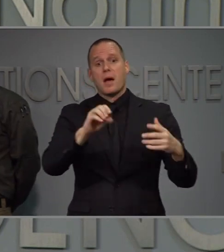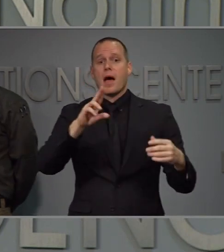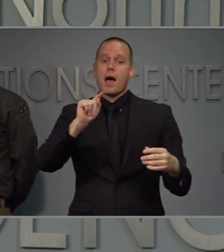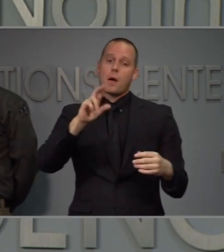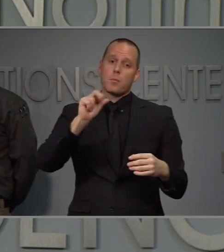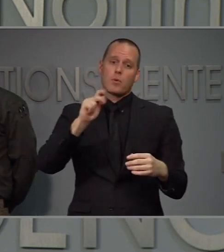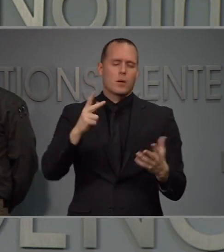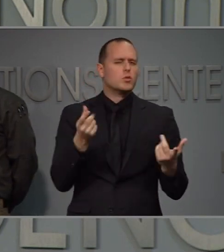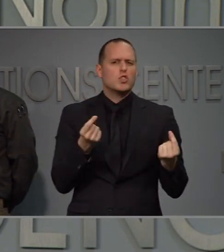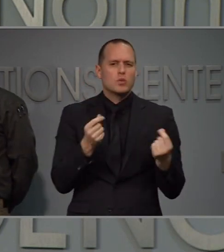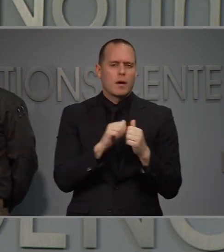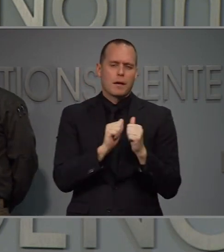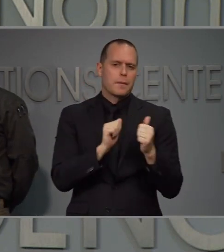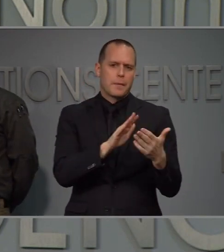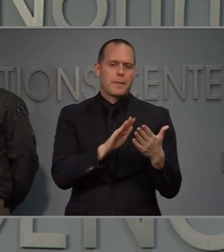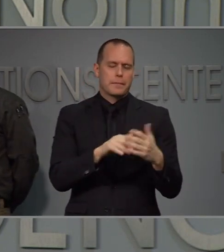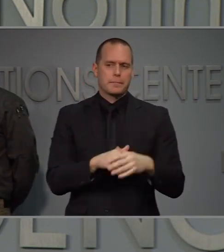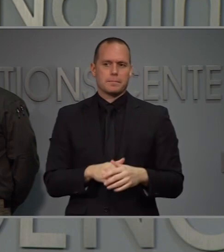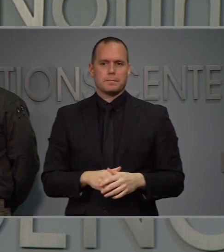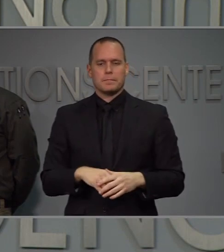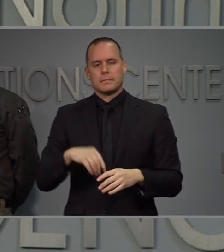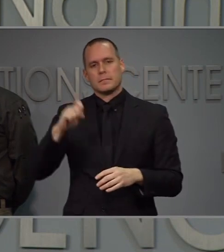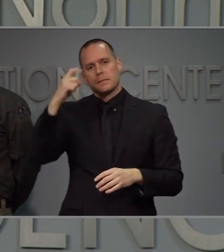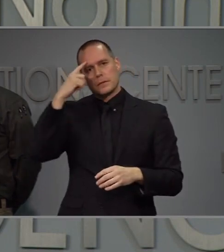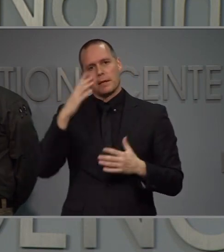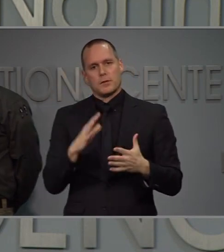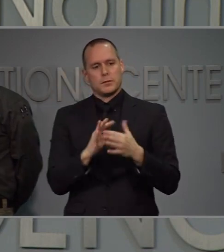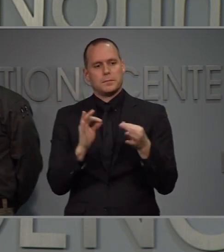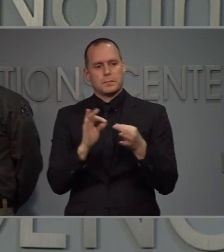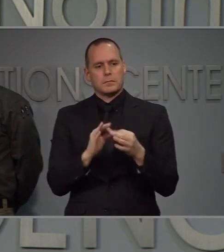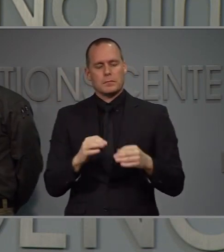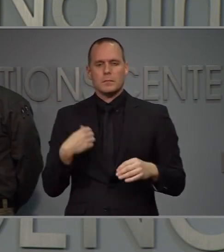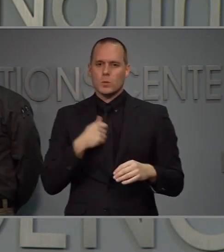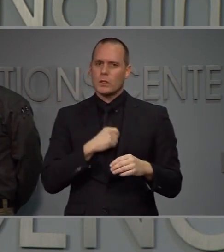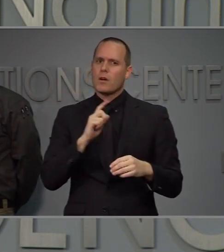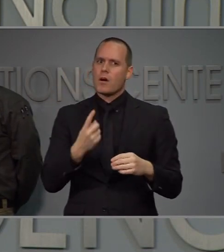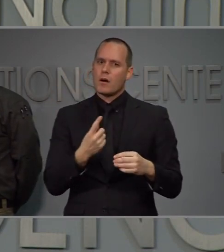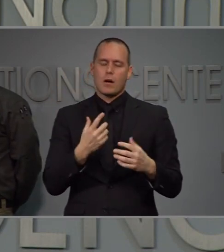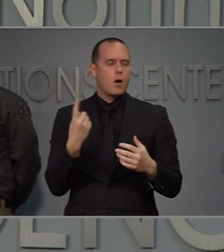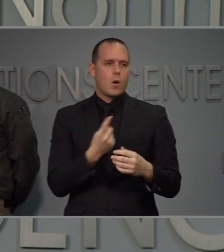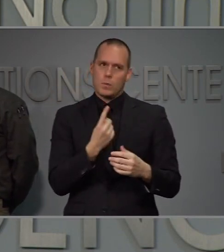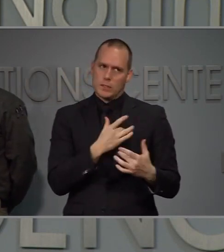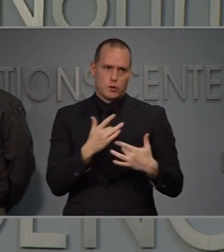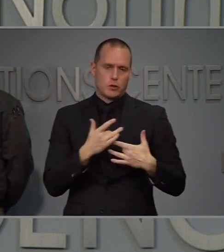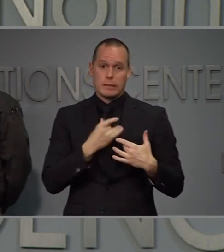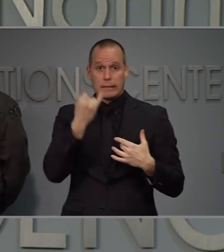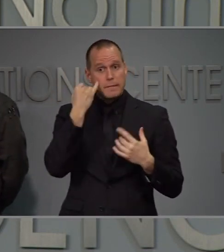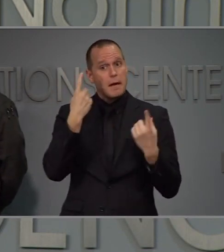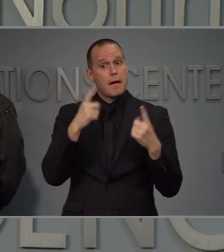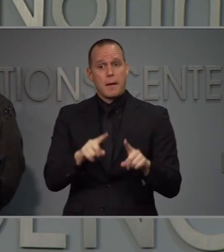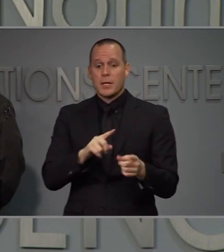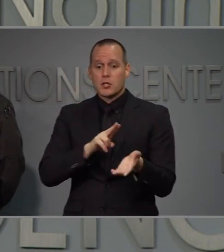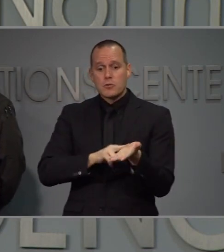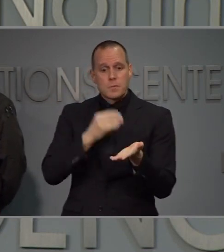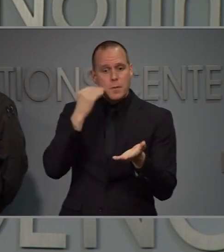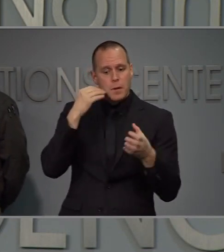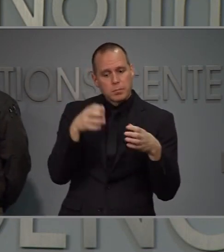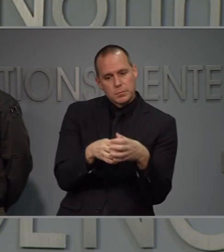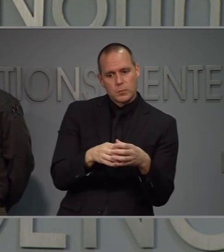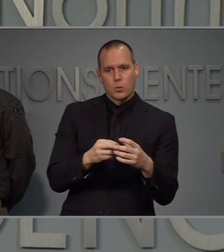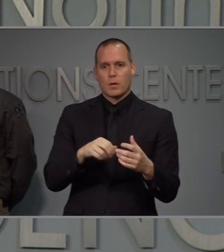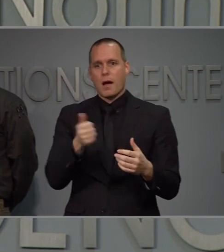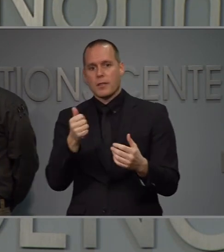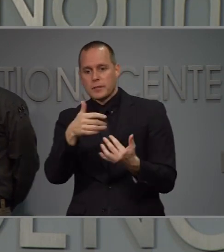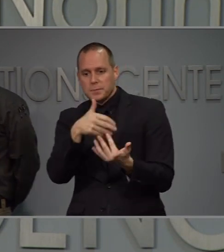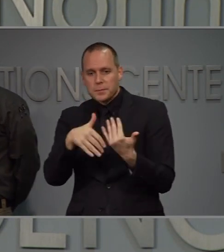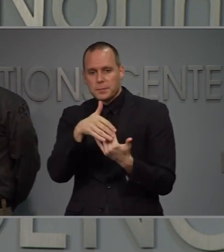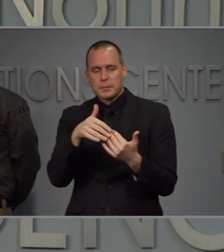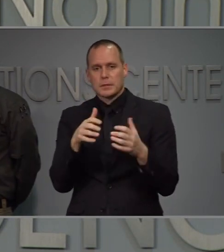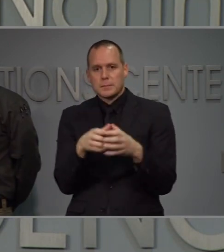este brote y en otras áreas, como estas nos preocupa